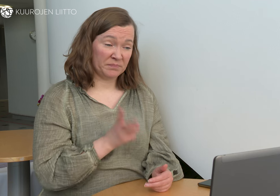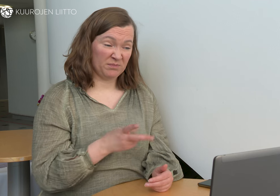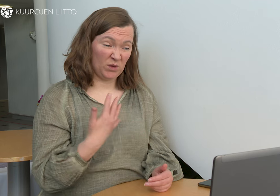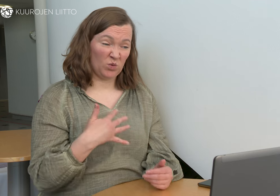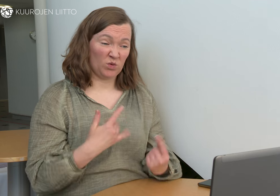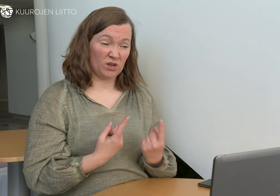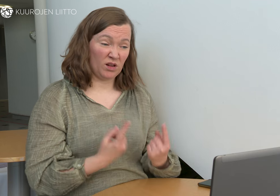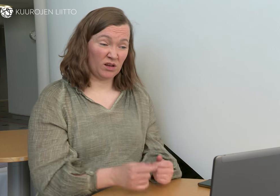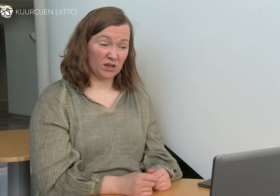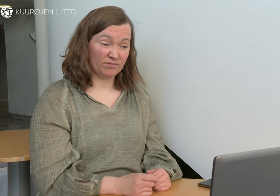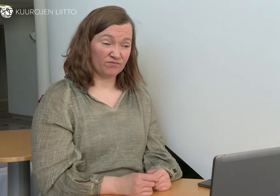Tilanne on tosiaan hankala.